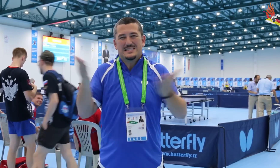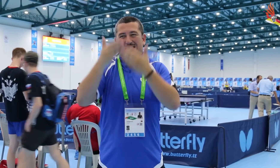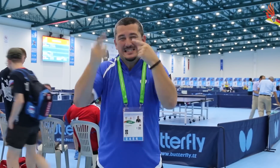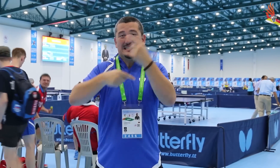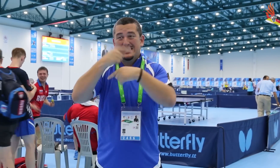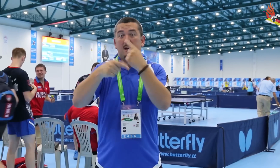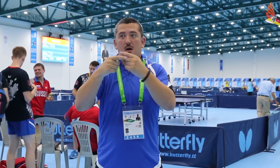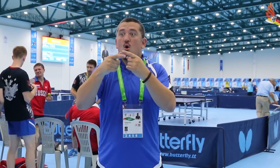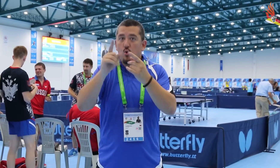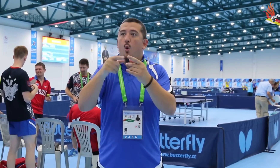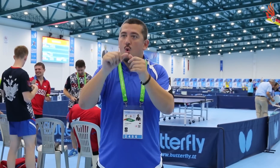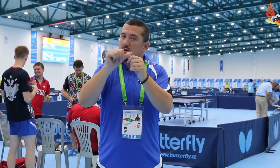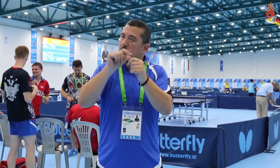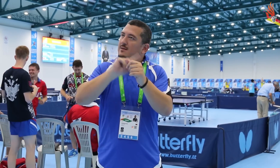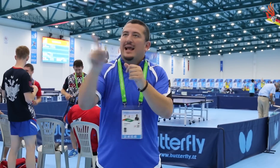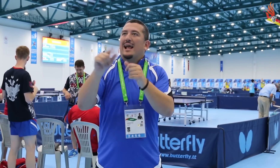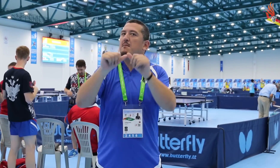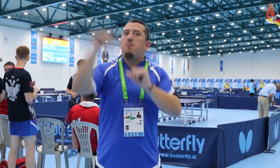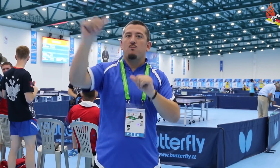Ich wollte die Jungs aufmuntern, was mir aber nicht ganz gelungen ist.